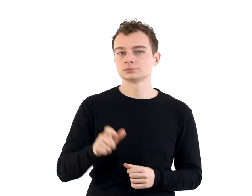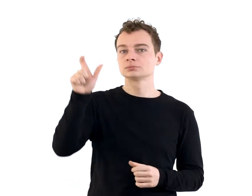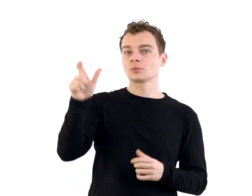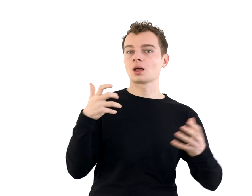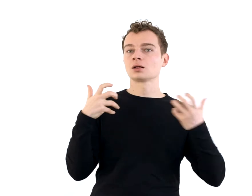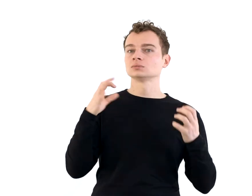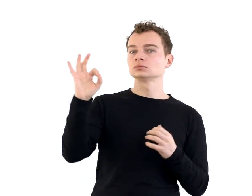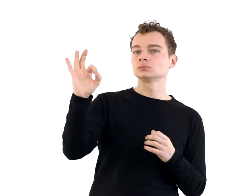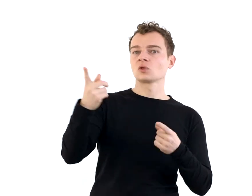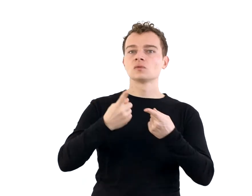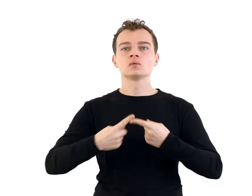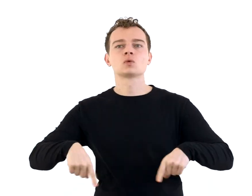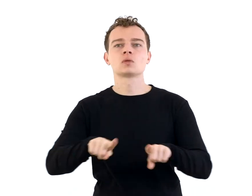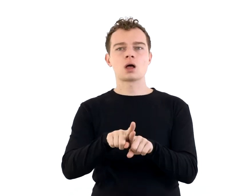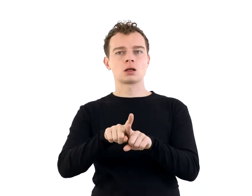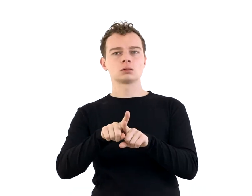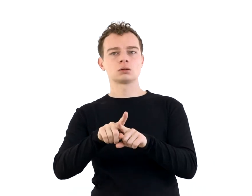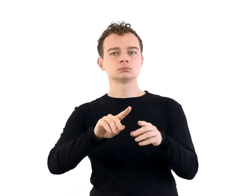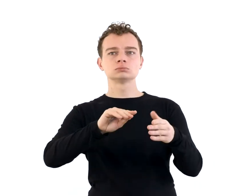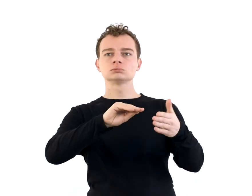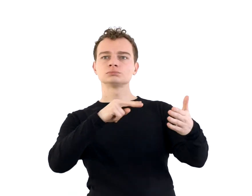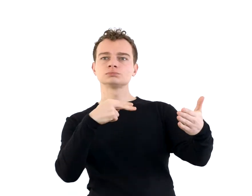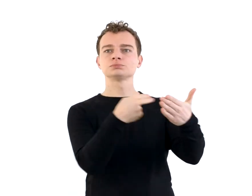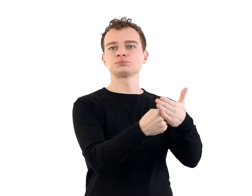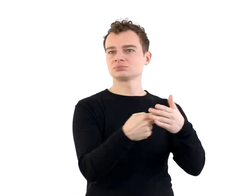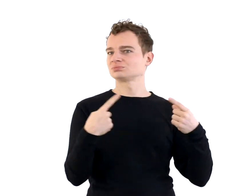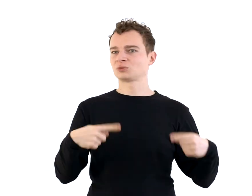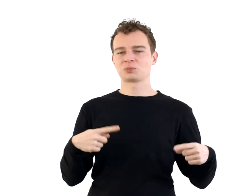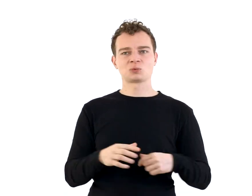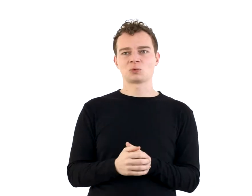Prace nie były podpisywane imieniem wykonawcy.